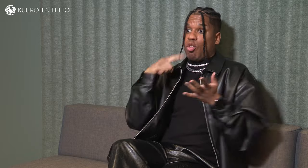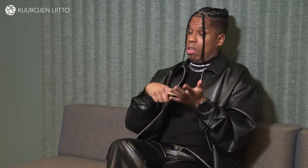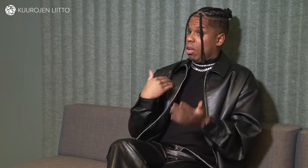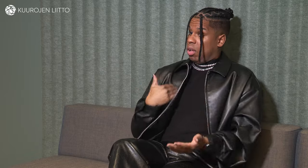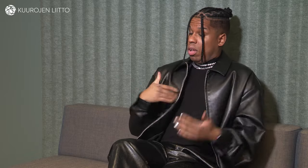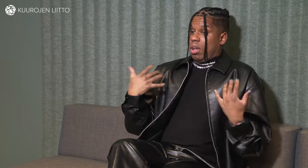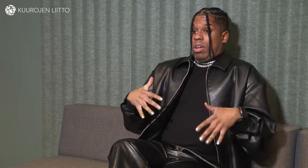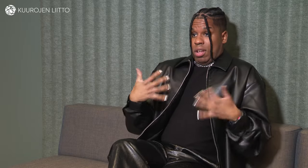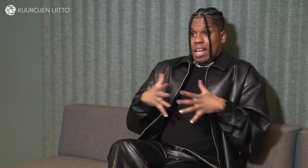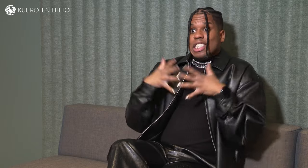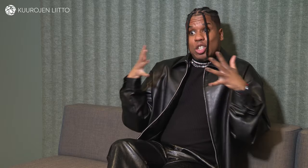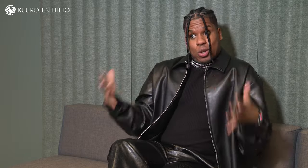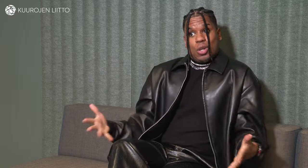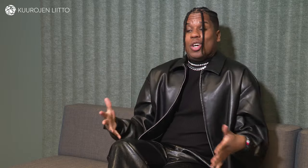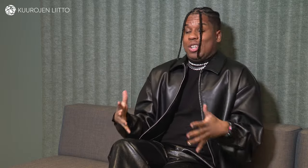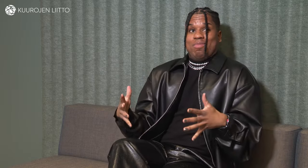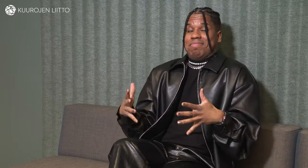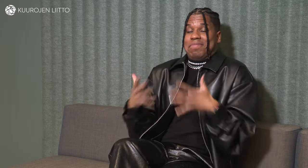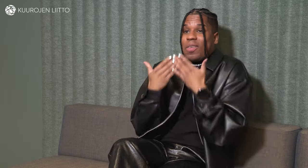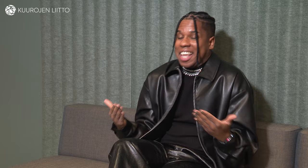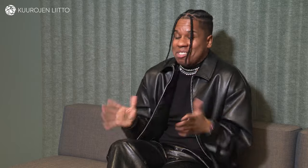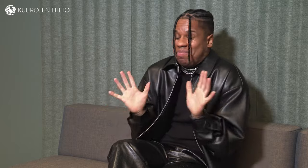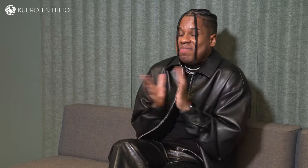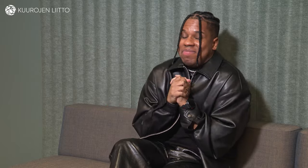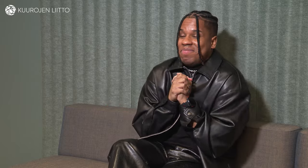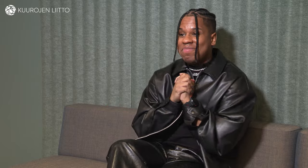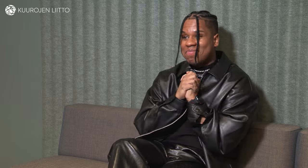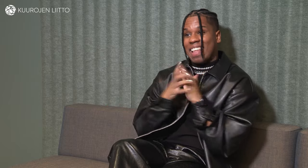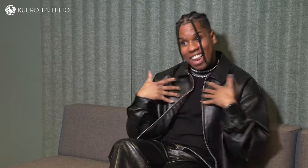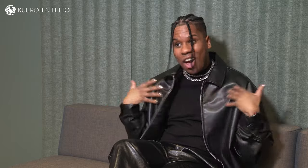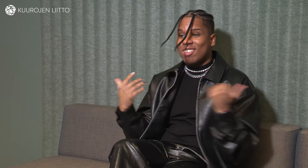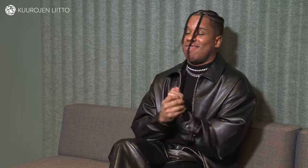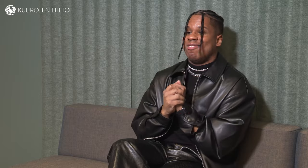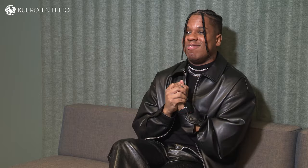Aivan valtavan iso kunnia, ja olen siitä iloinen.